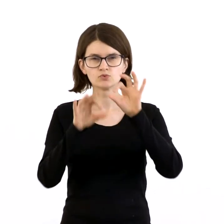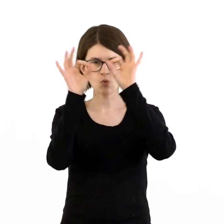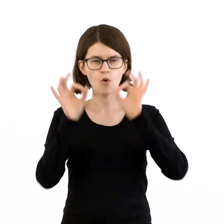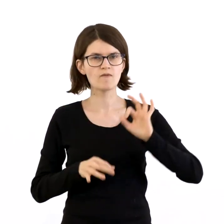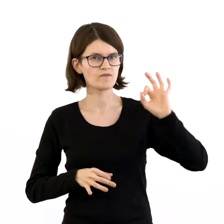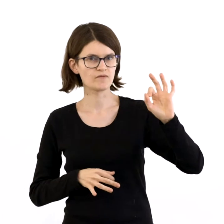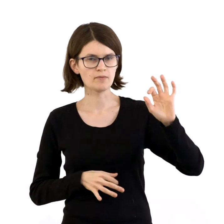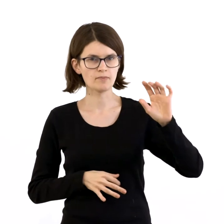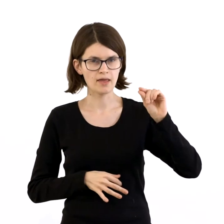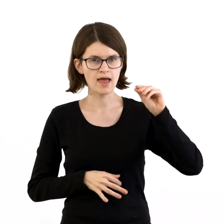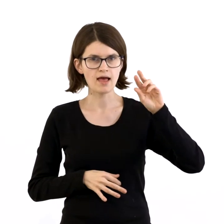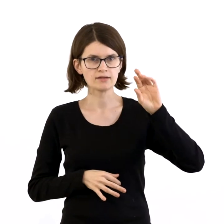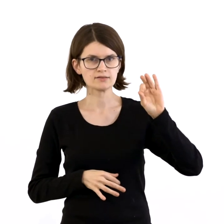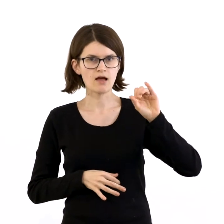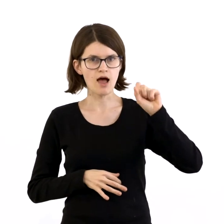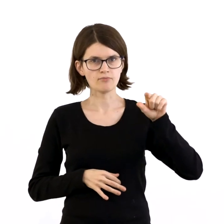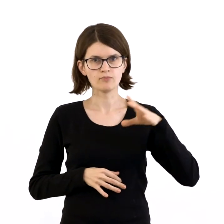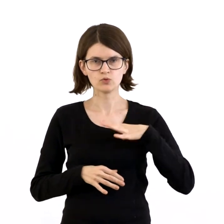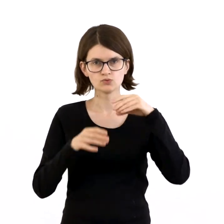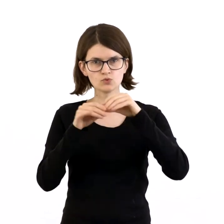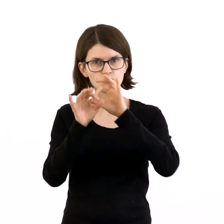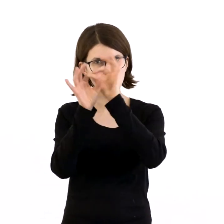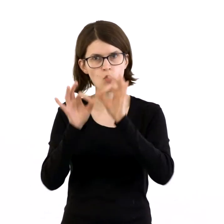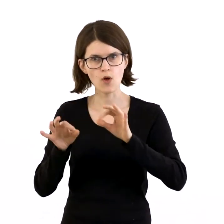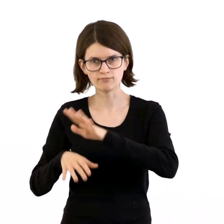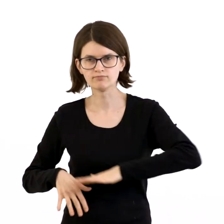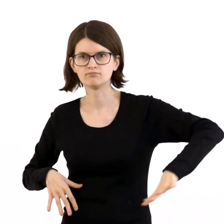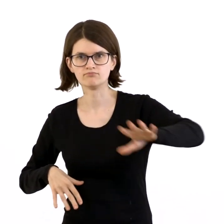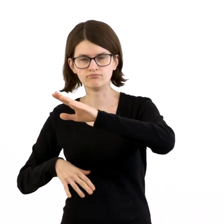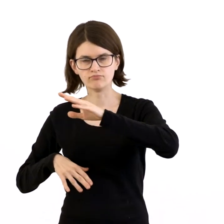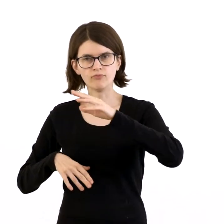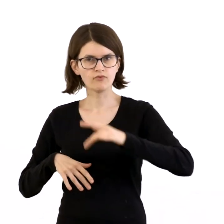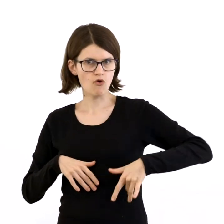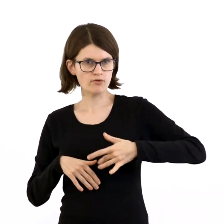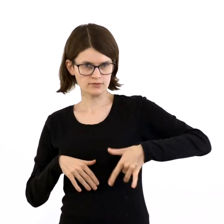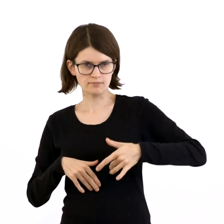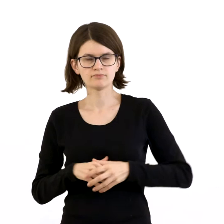Sztuka perska była przede wszystkim sztuką dworską.